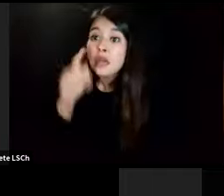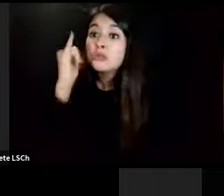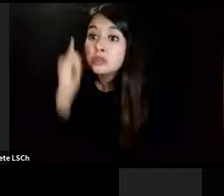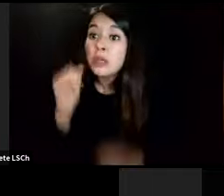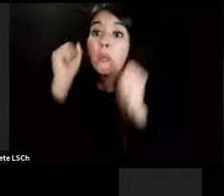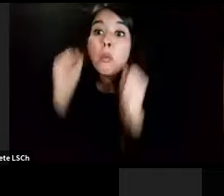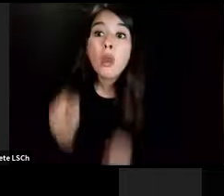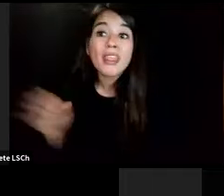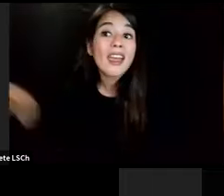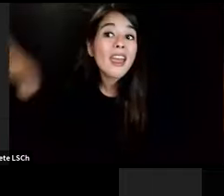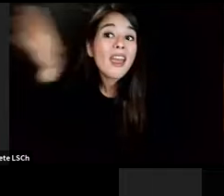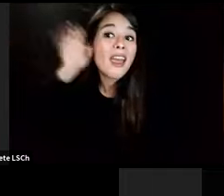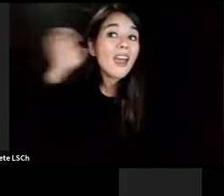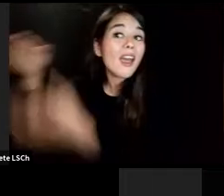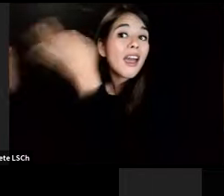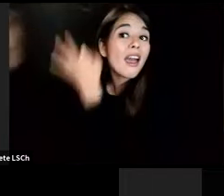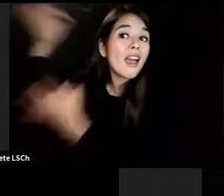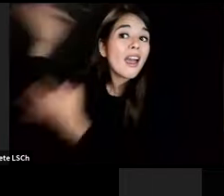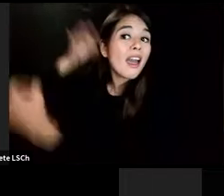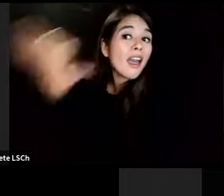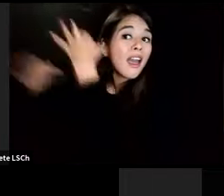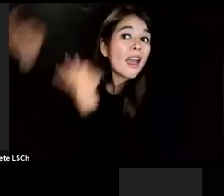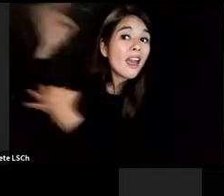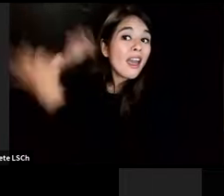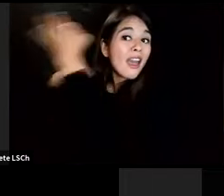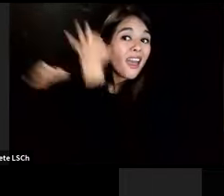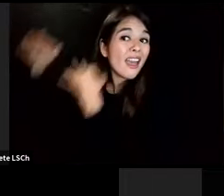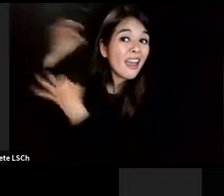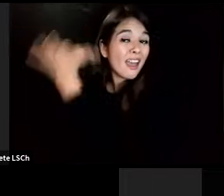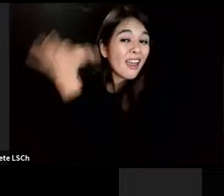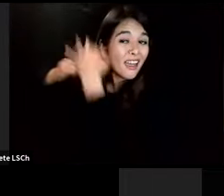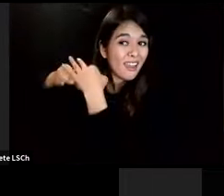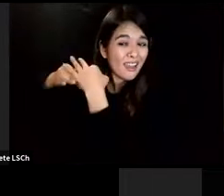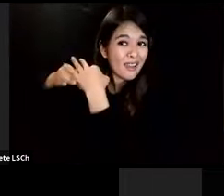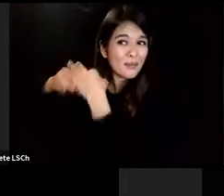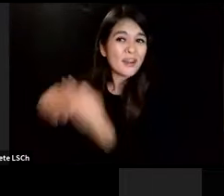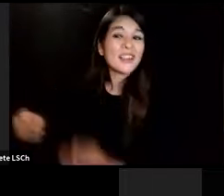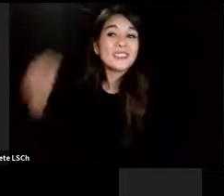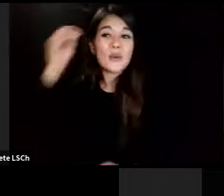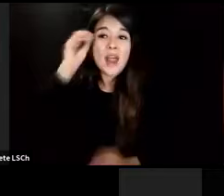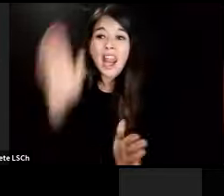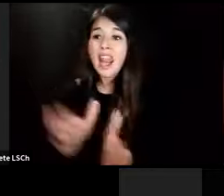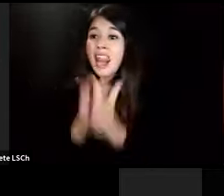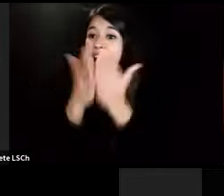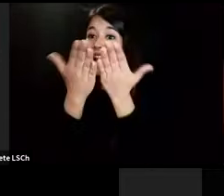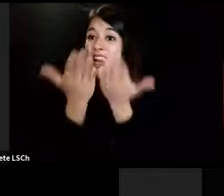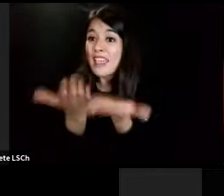Es interesante también ese link porque si pensamos en el libro impreso, también el libro impreso tiene una relación